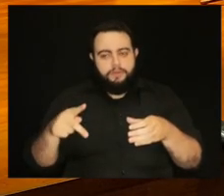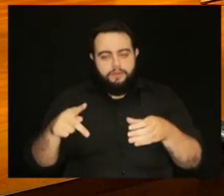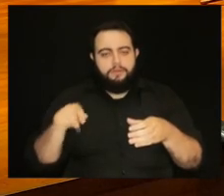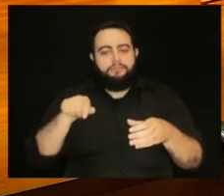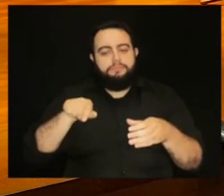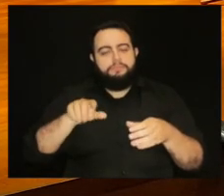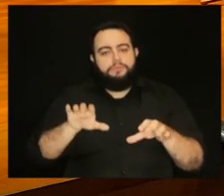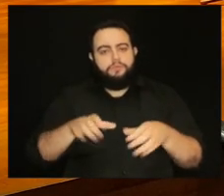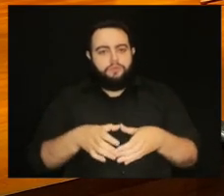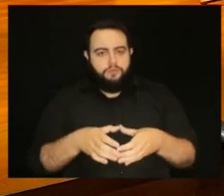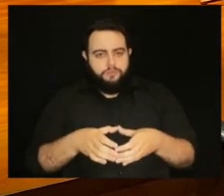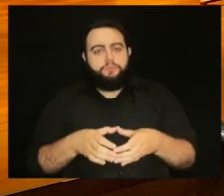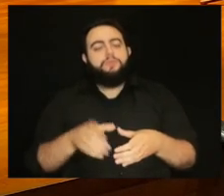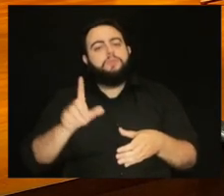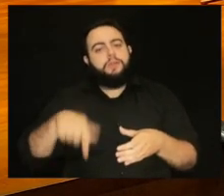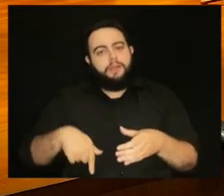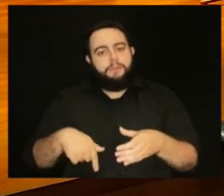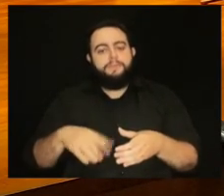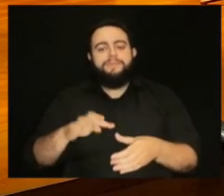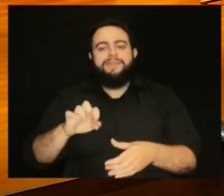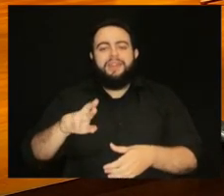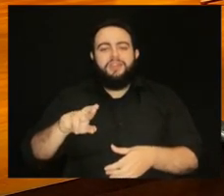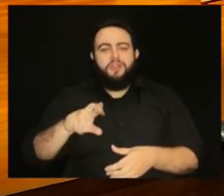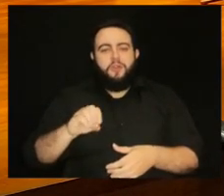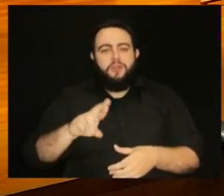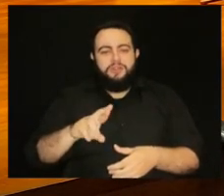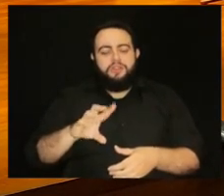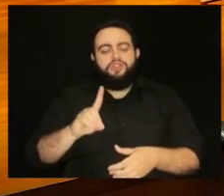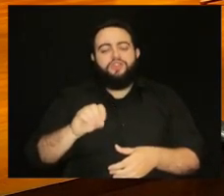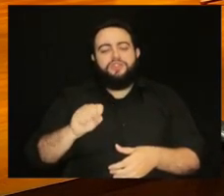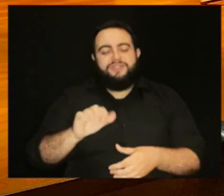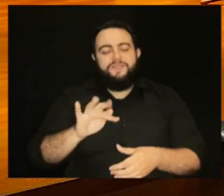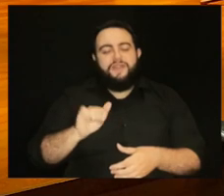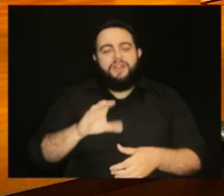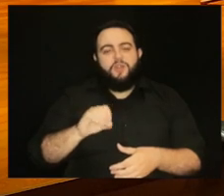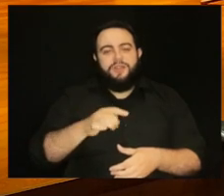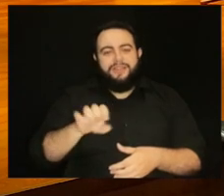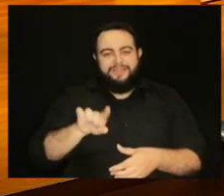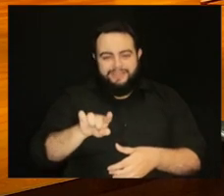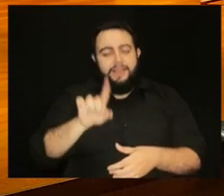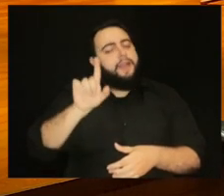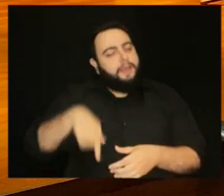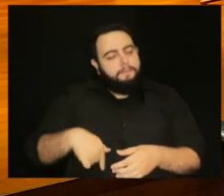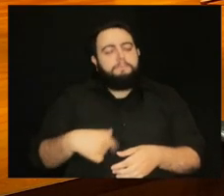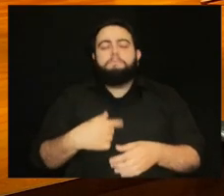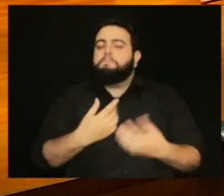Terror dos Facões reunia os melhores músicos da cidade e eles gravaram muito, tanto